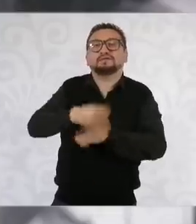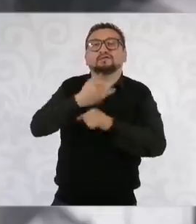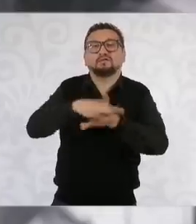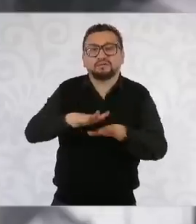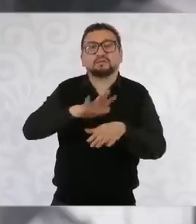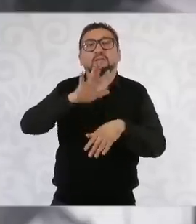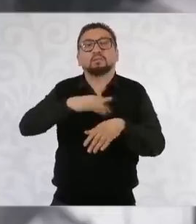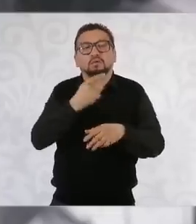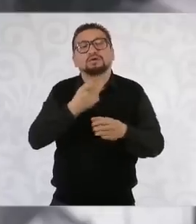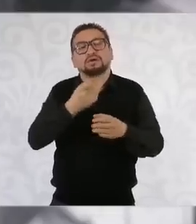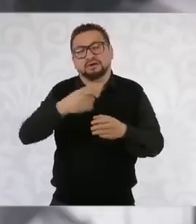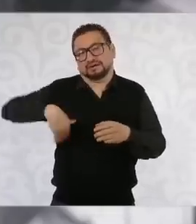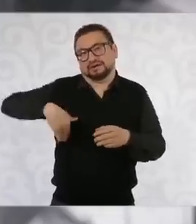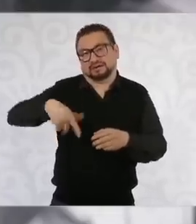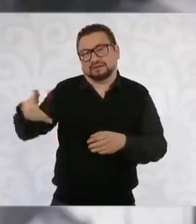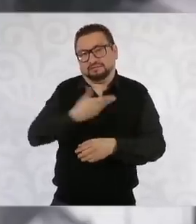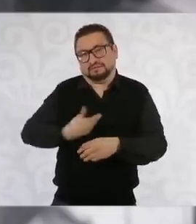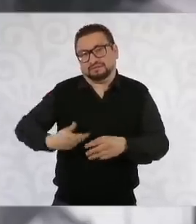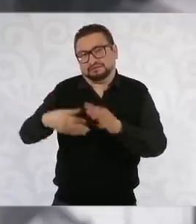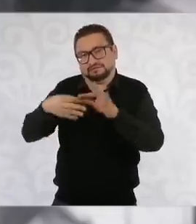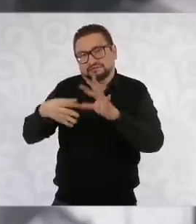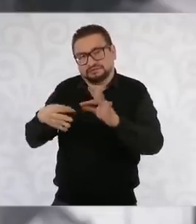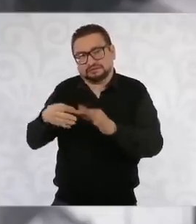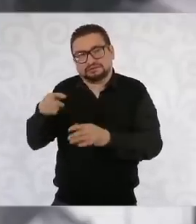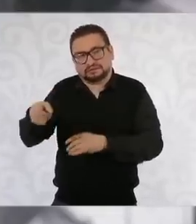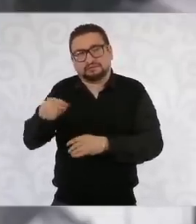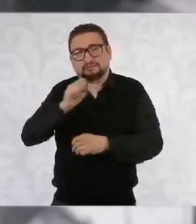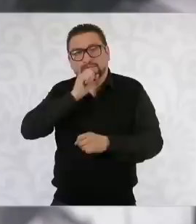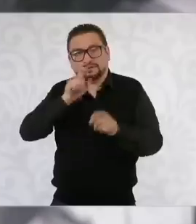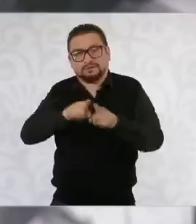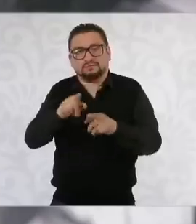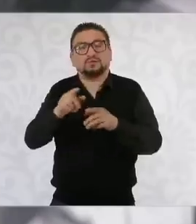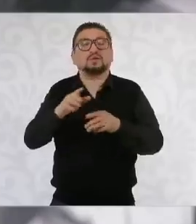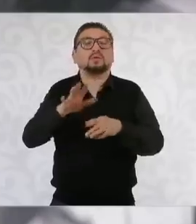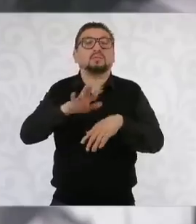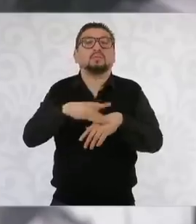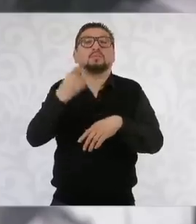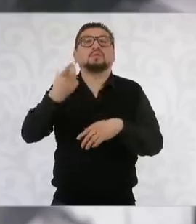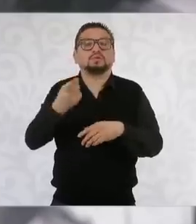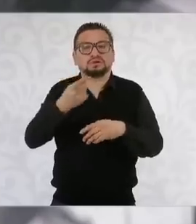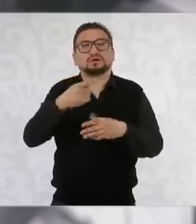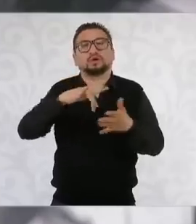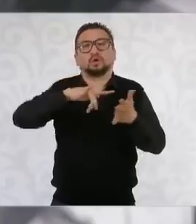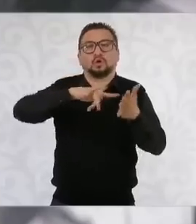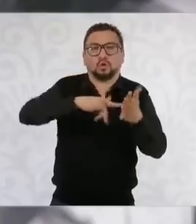es esto que explicaba la la doctora shayon eh Por cuestiones de horario en que se cometió